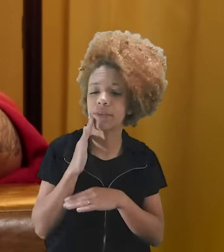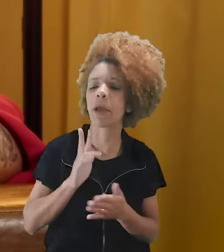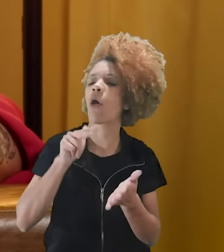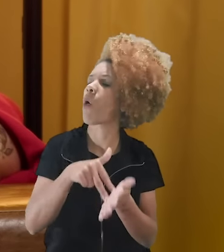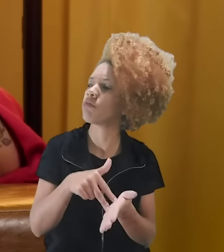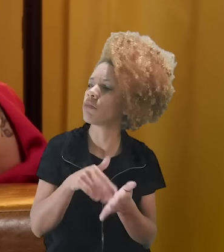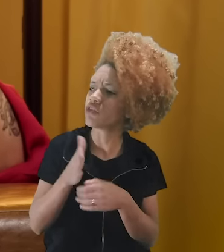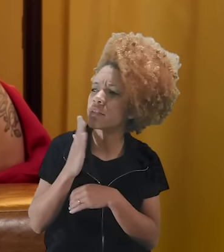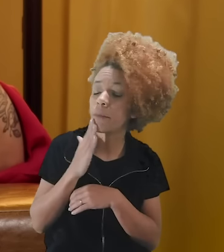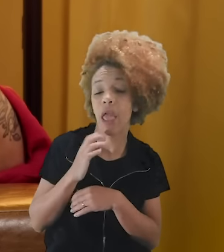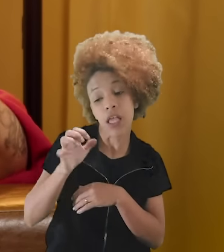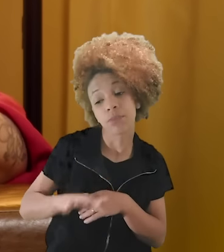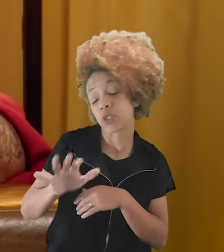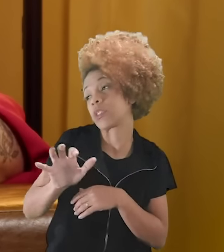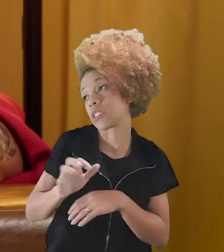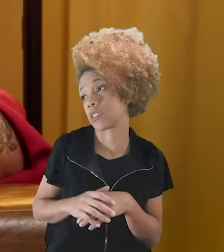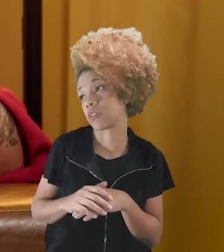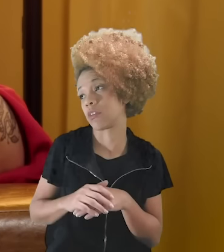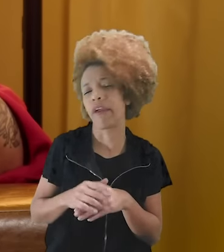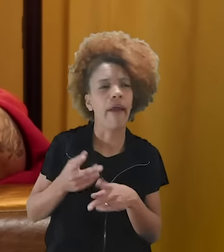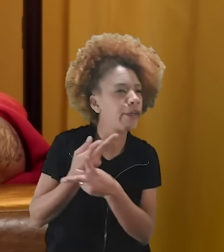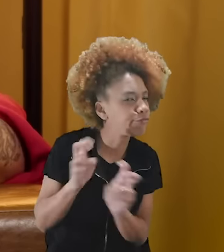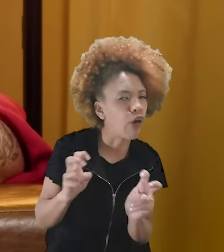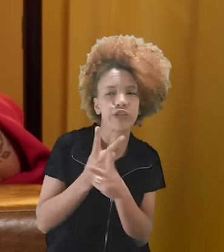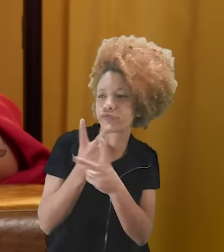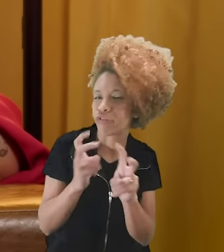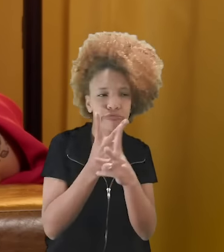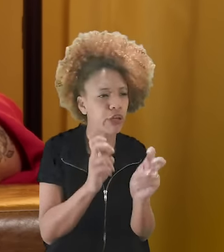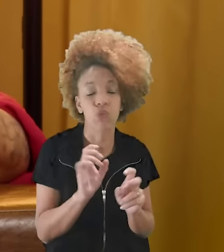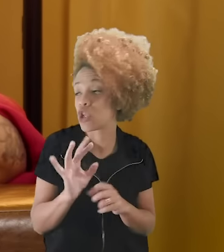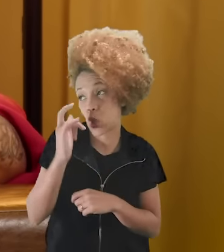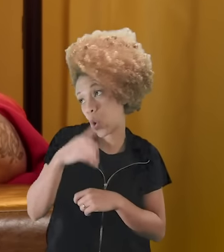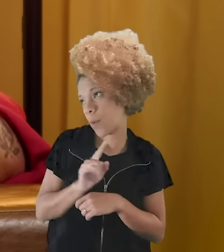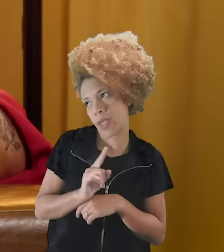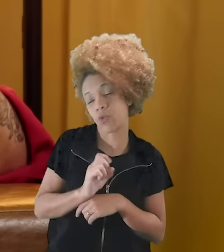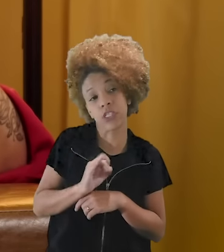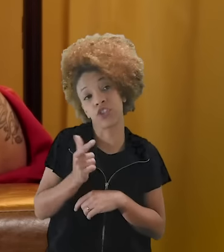pisando já sabia que o público é assim o cenário é tóxico mesmo então não só comigo né Se tiver outro